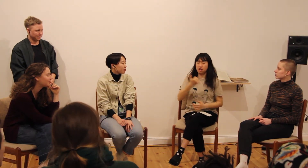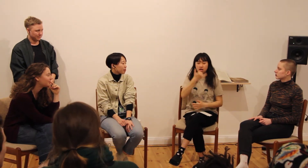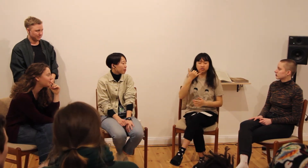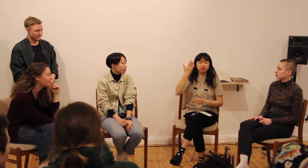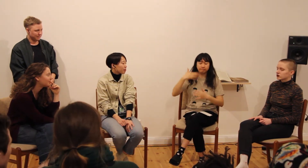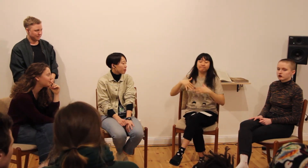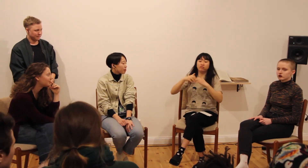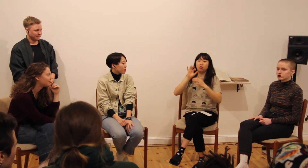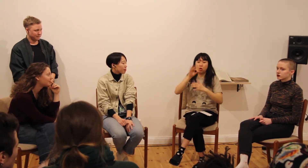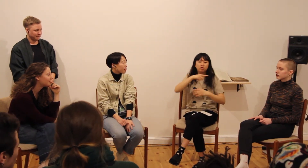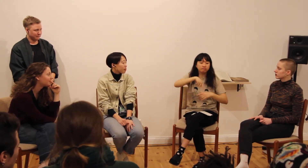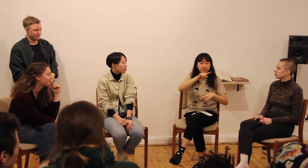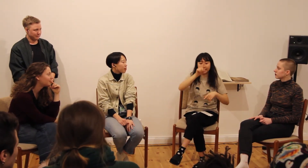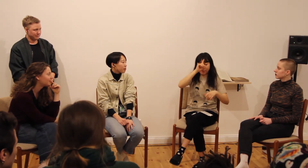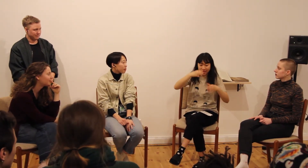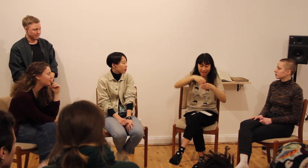Der wurde in den 80er Jahren gegründet.